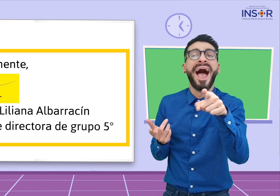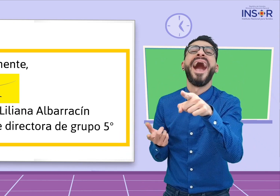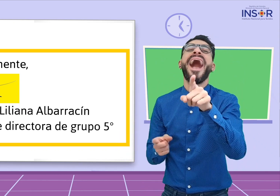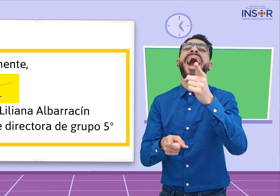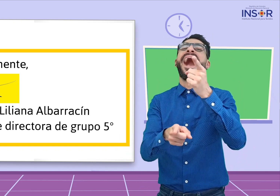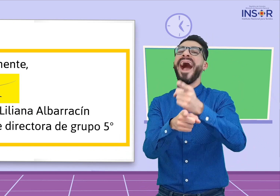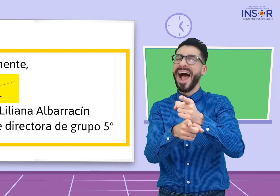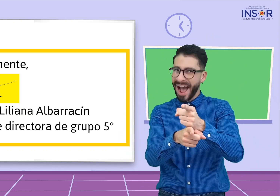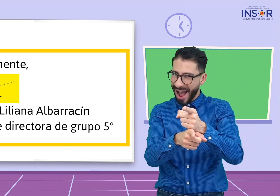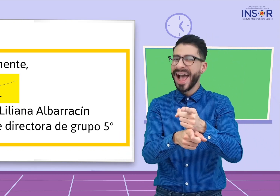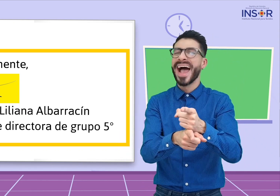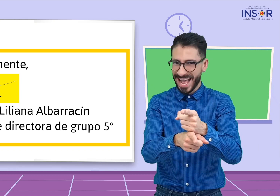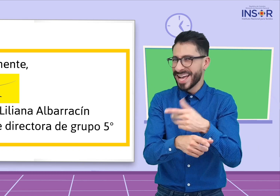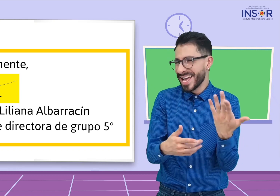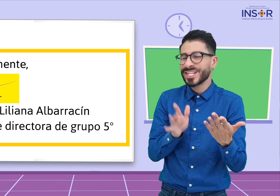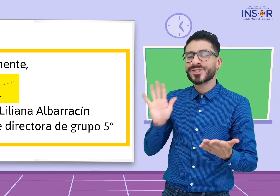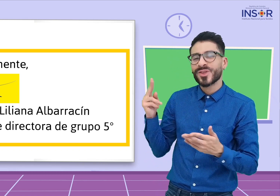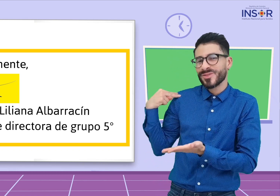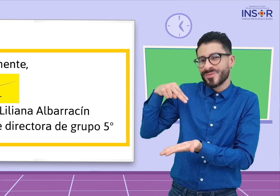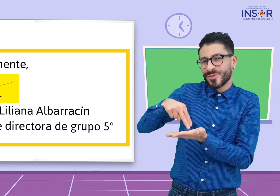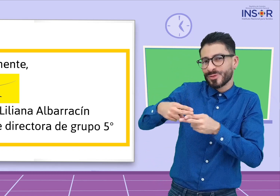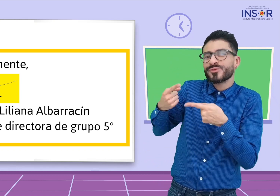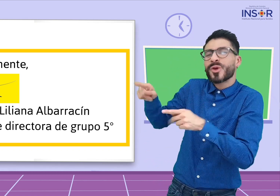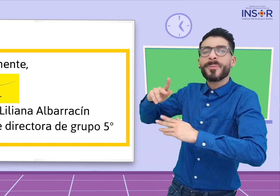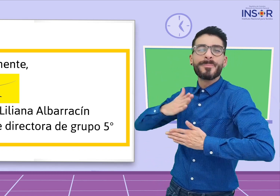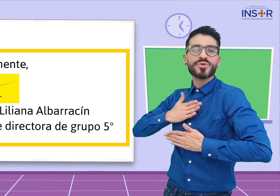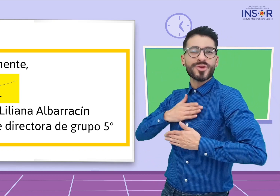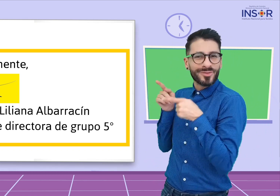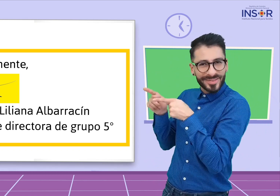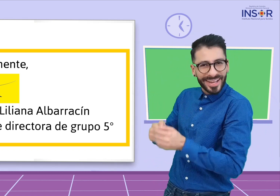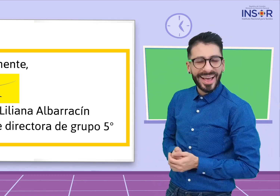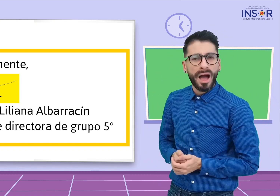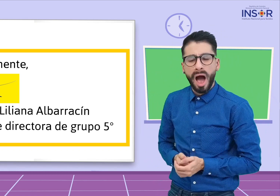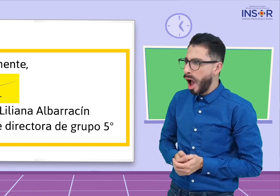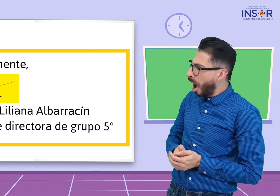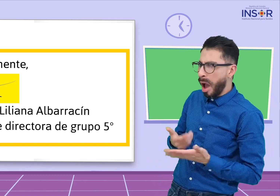Eso, si tu muy bien, correcto. Es la firma de la autora del texto.